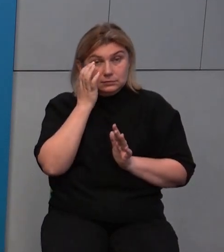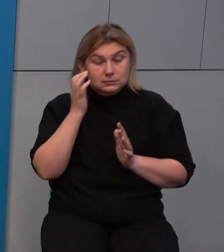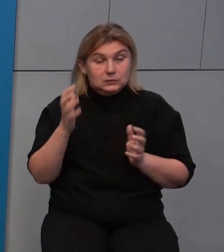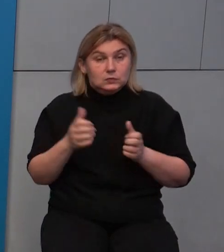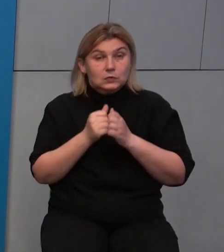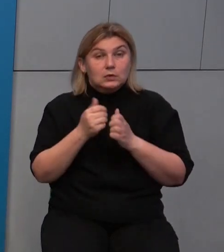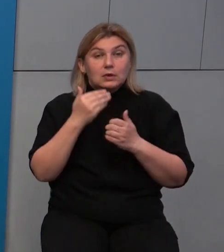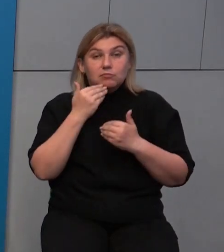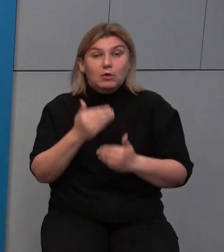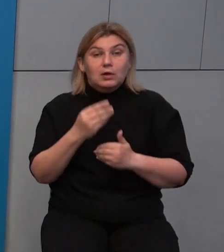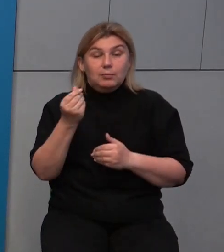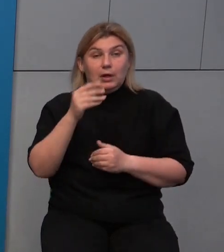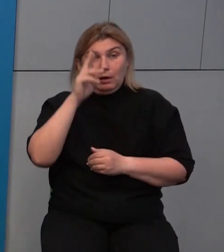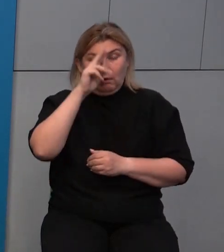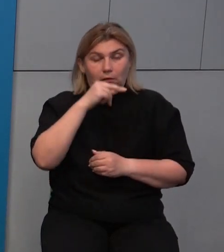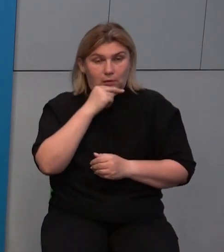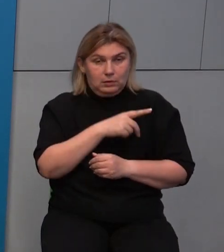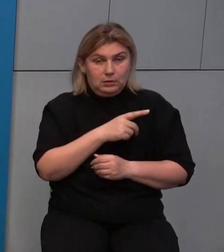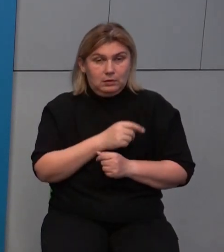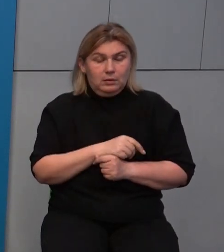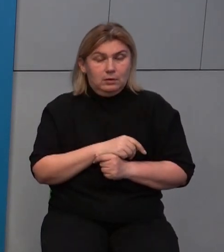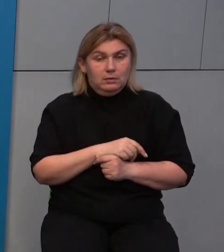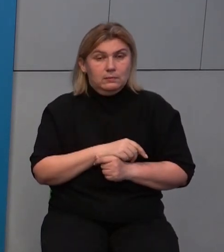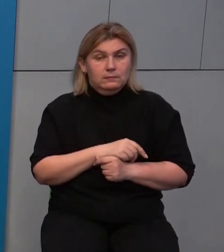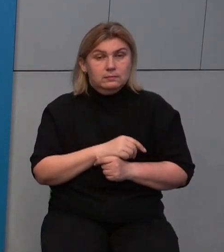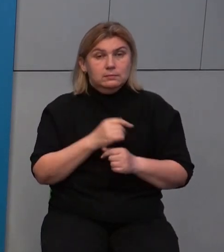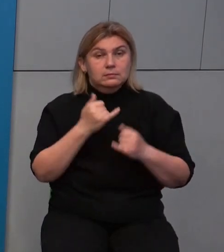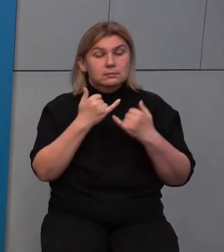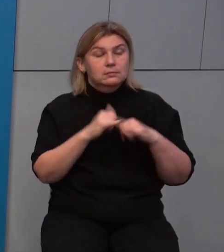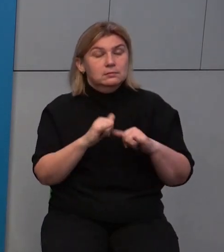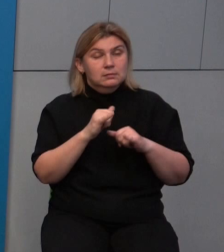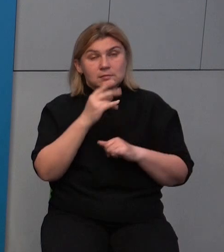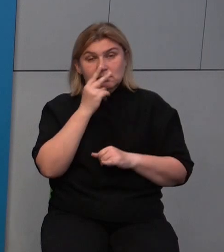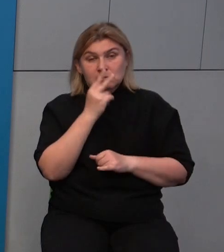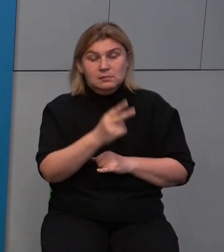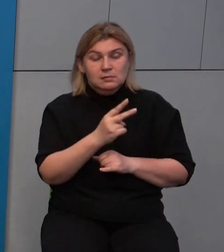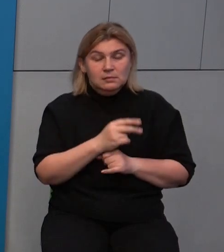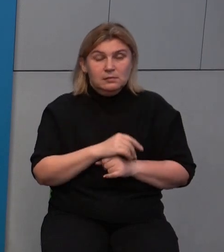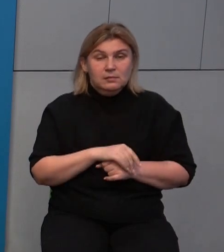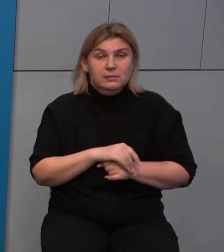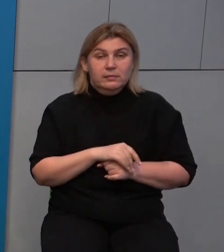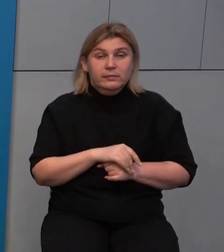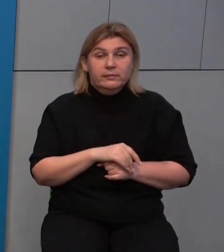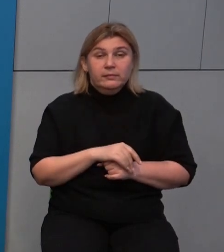pieniądzom ojca, to to nabiera trochę innego wymiaru.